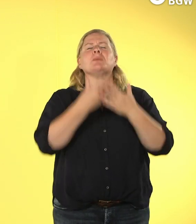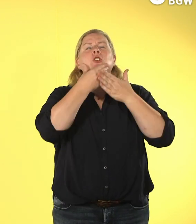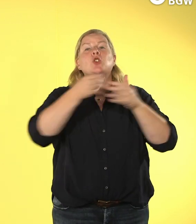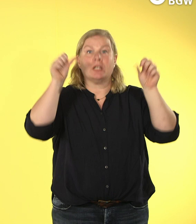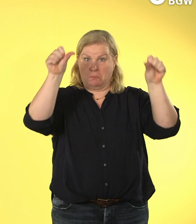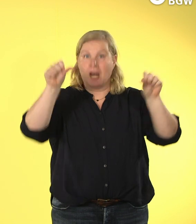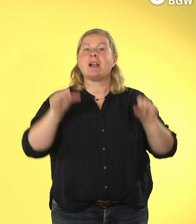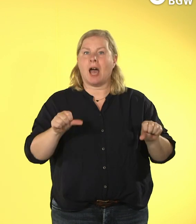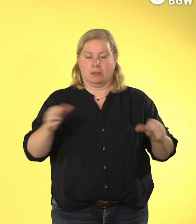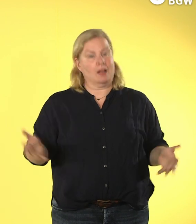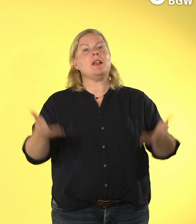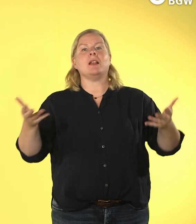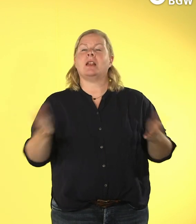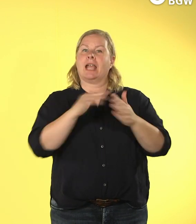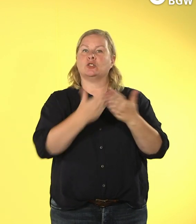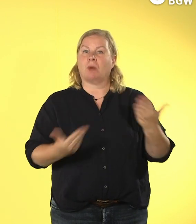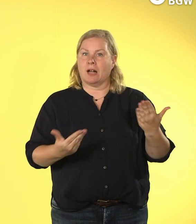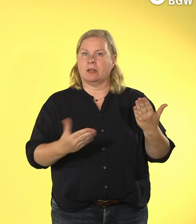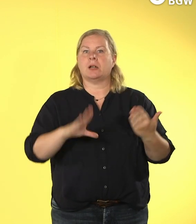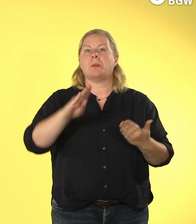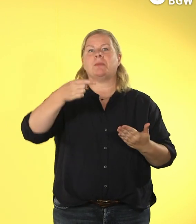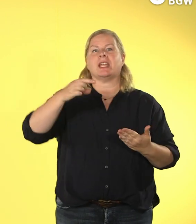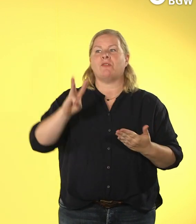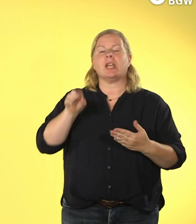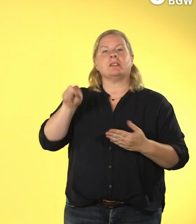in Leichter Sprache bei der BGW, was man bestellen und runterladen kann.